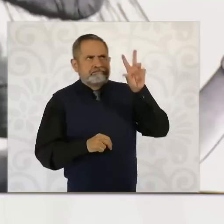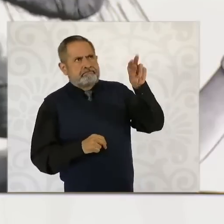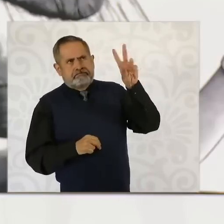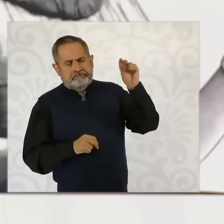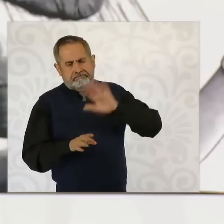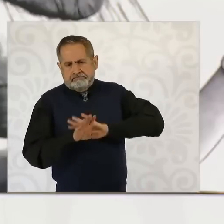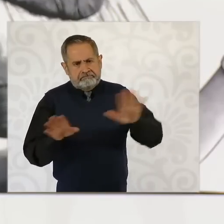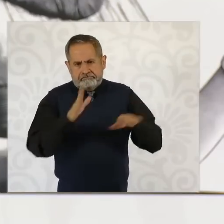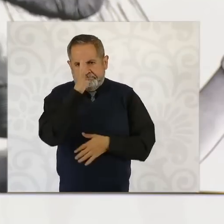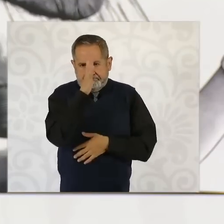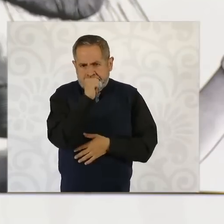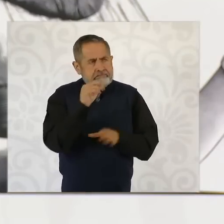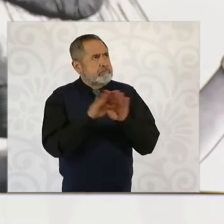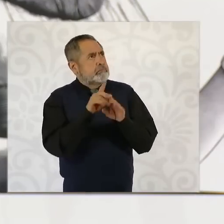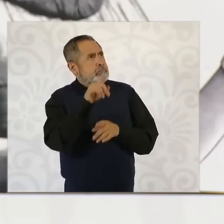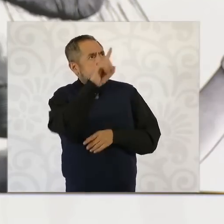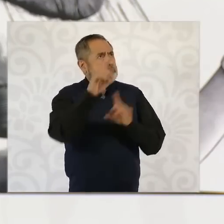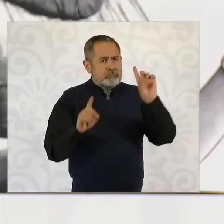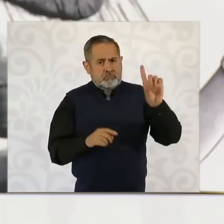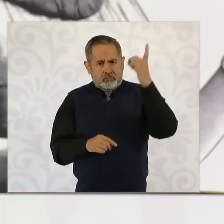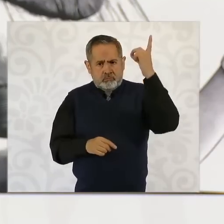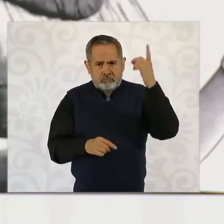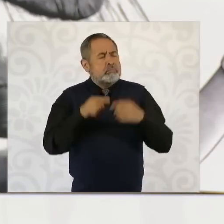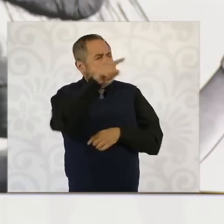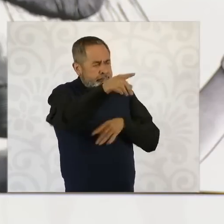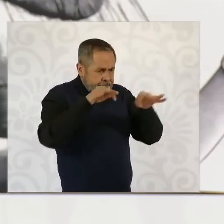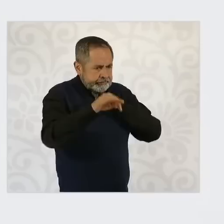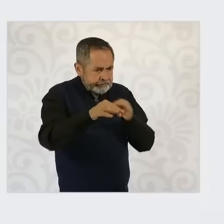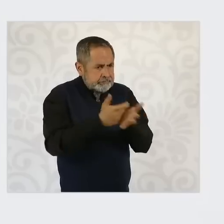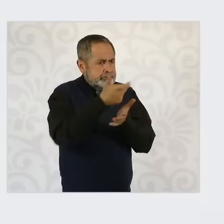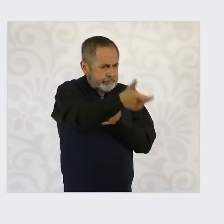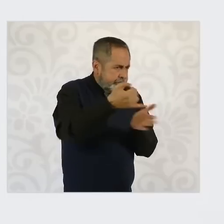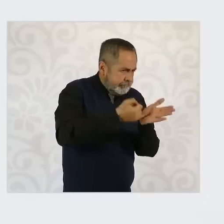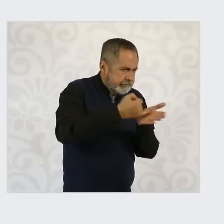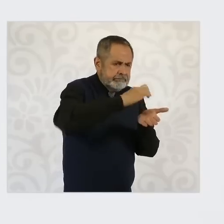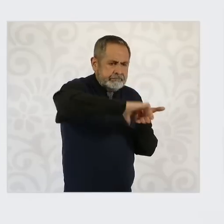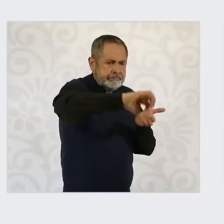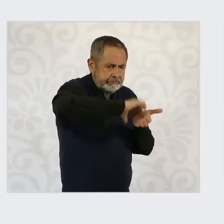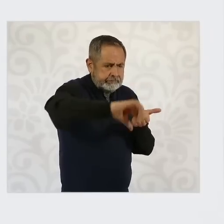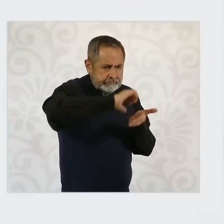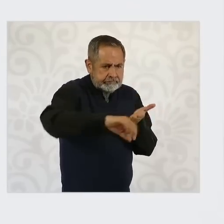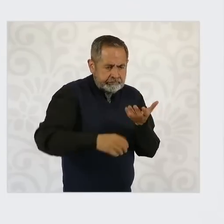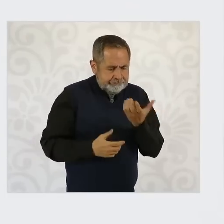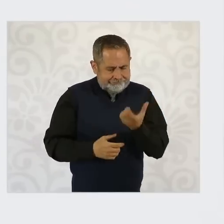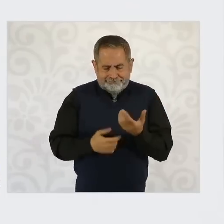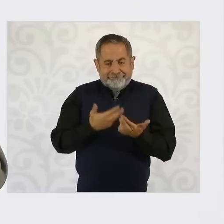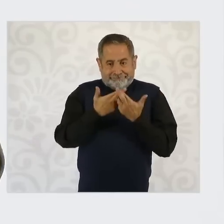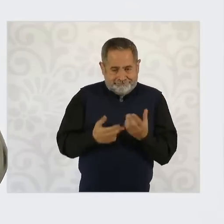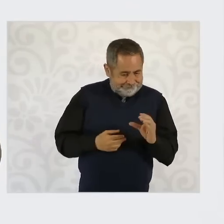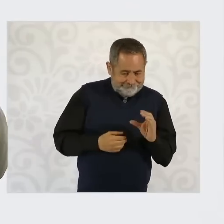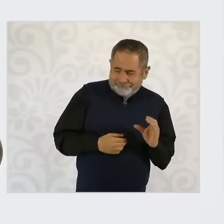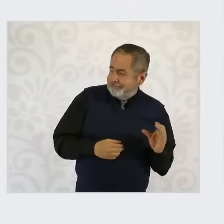van a grabar si ya pagan impuestos los mexicanos allá todos los mexicanos que